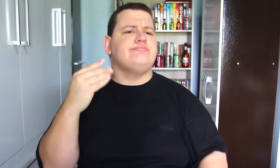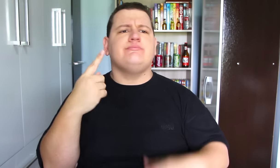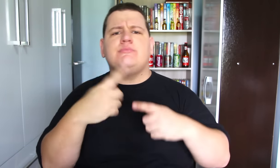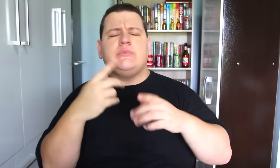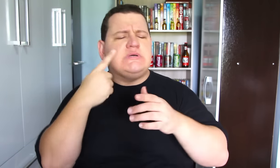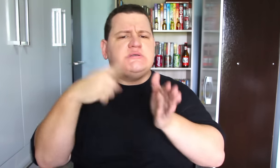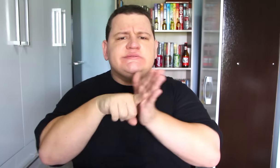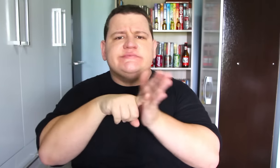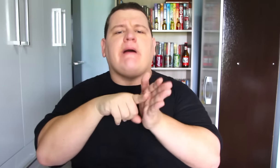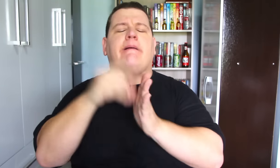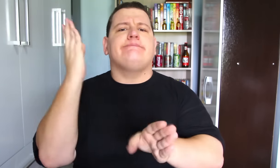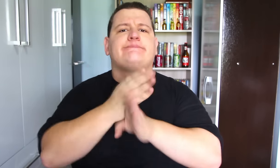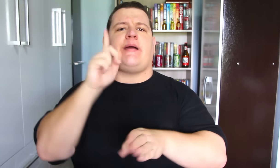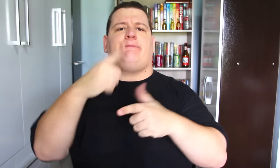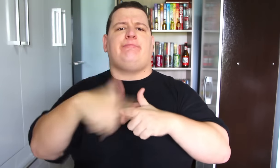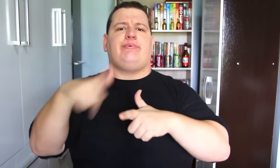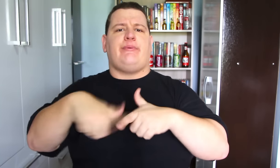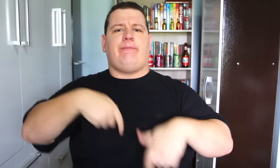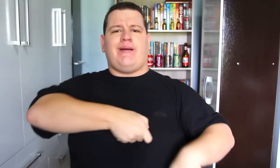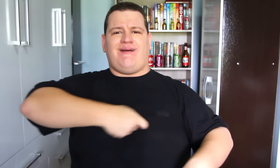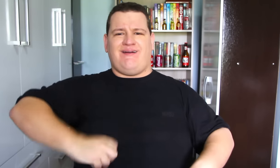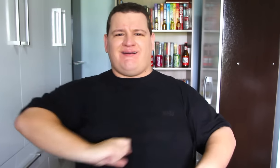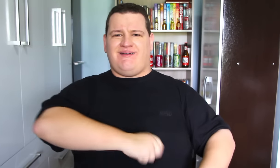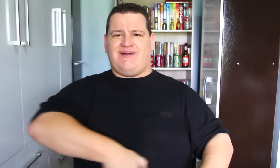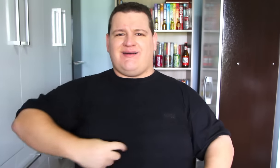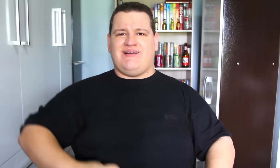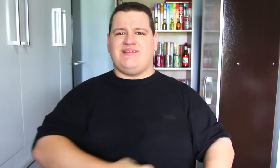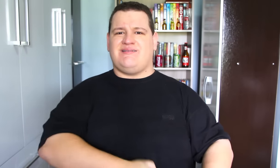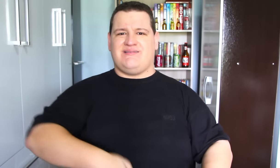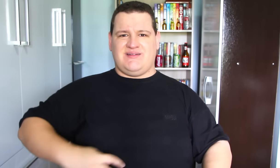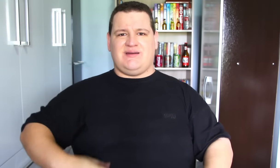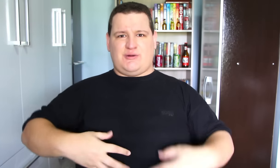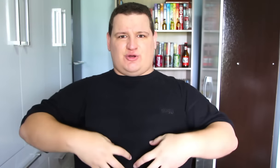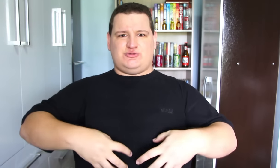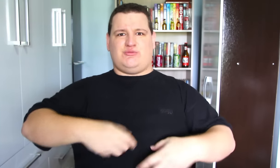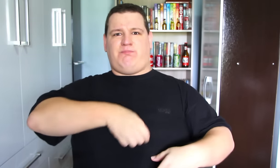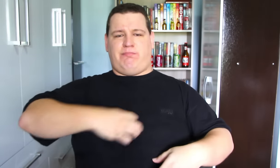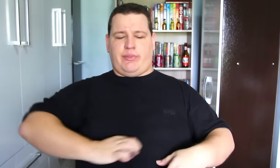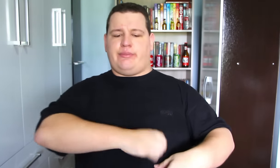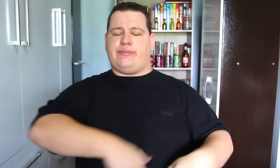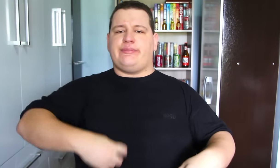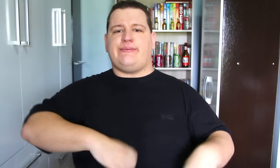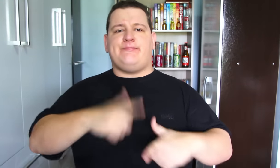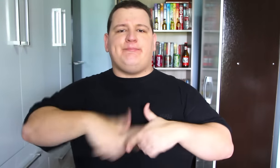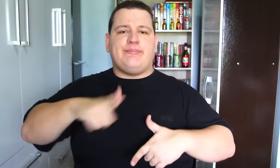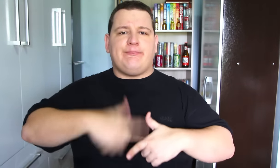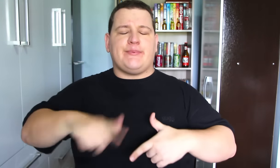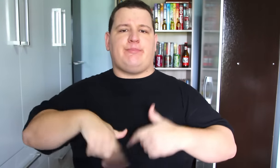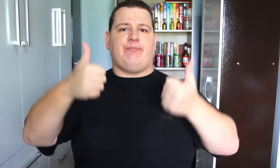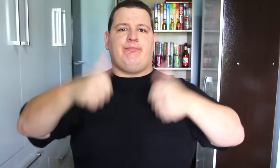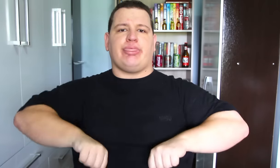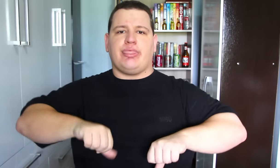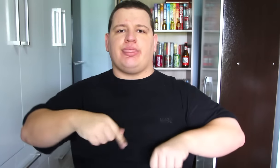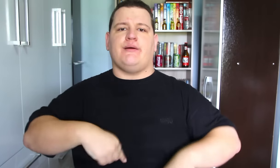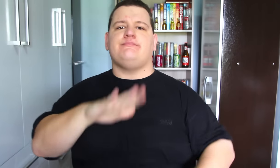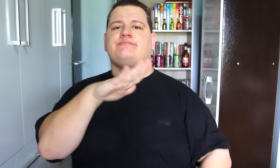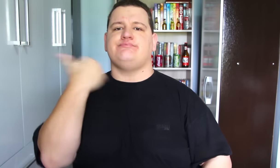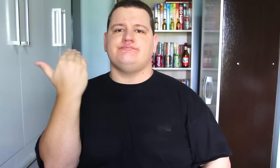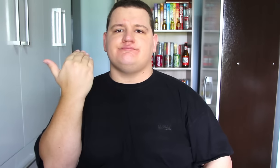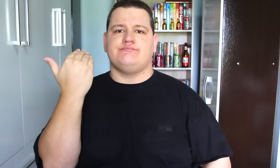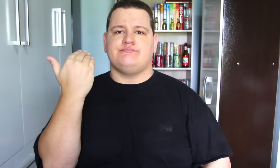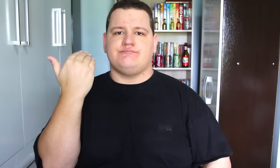A causa descoberta foi doença infecciosa no intestino.